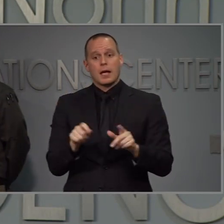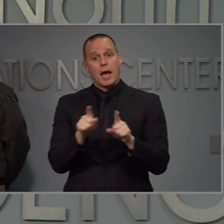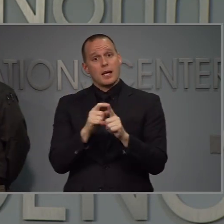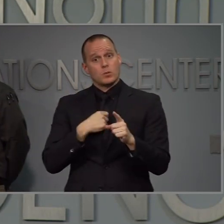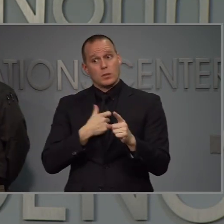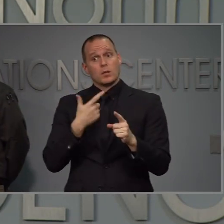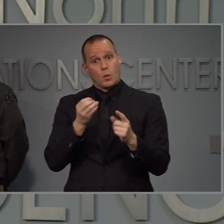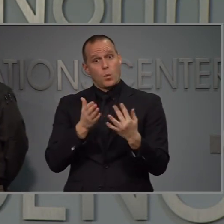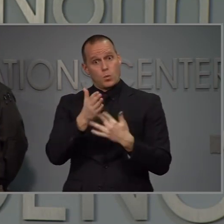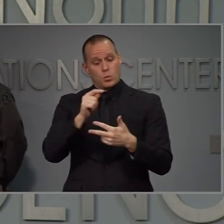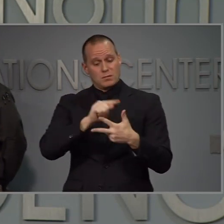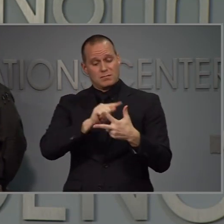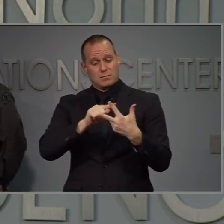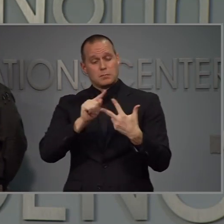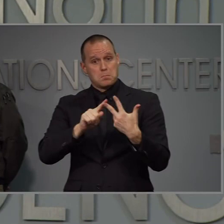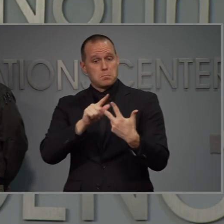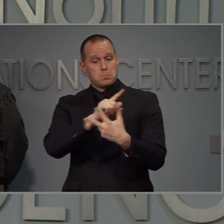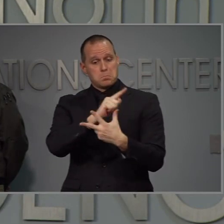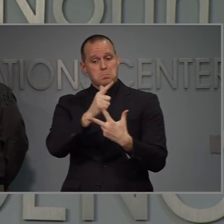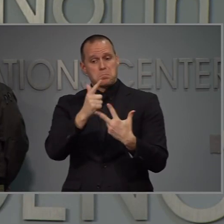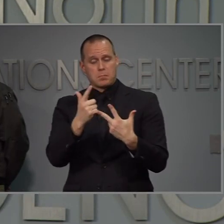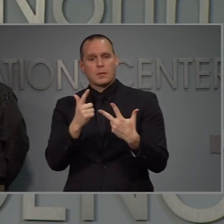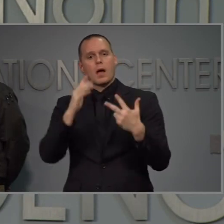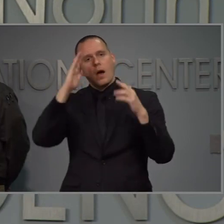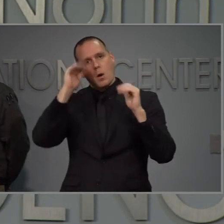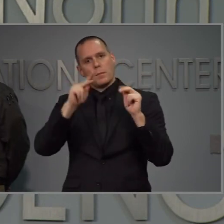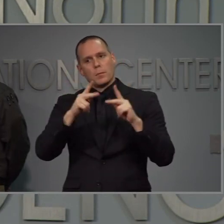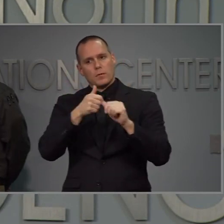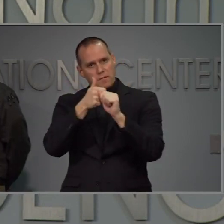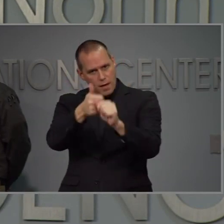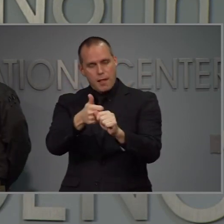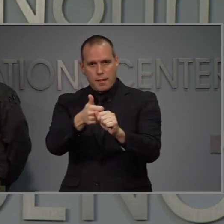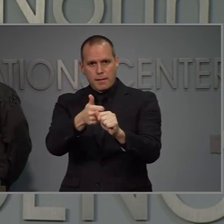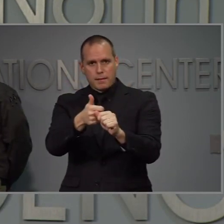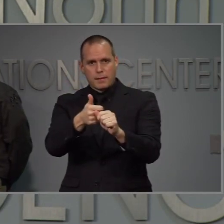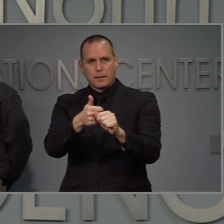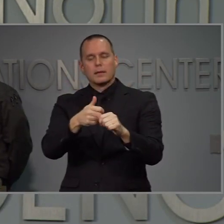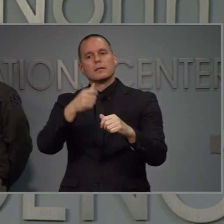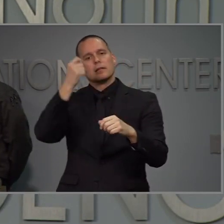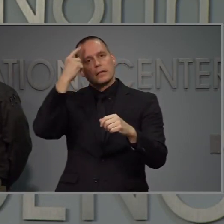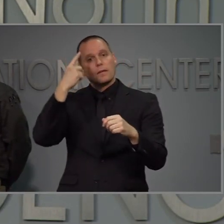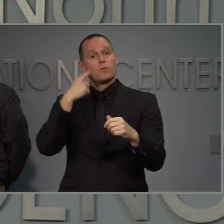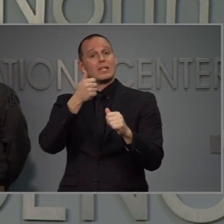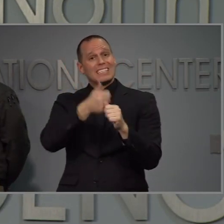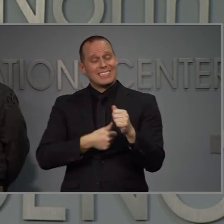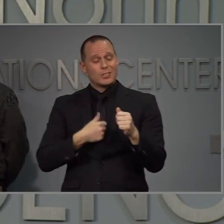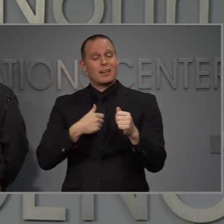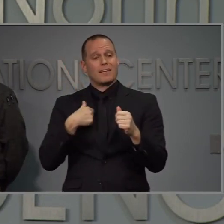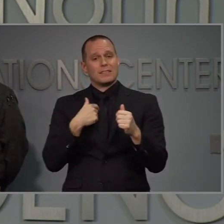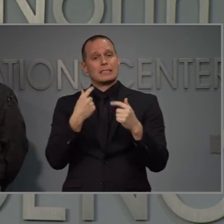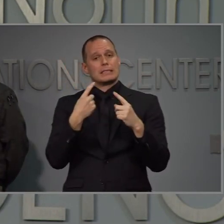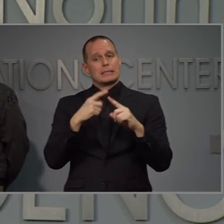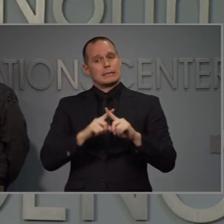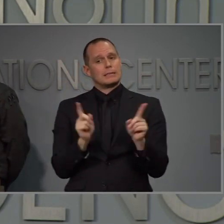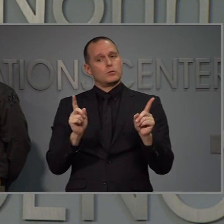EA, la prioridad número uno.